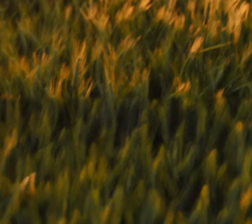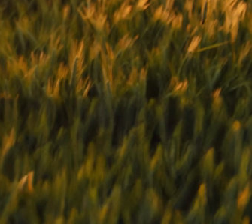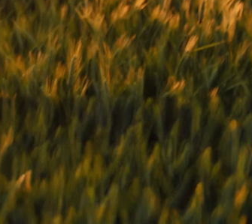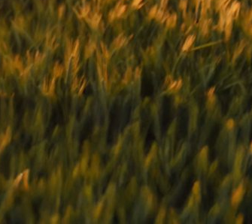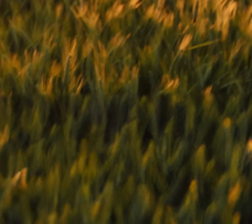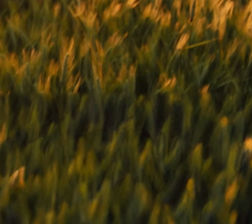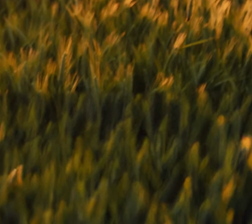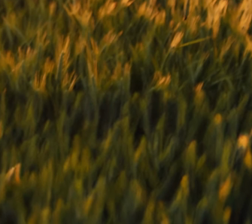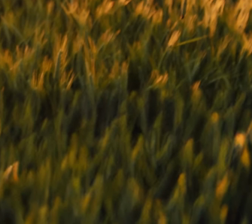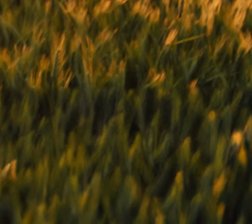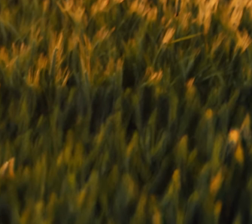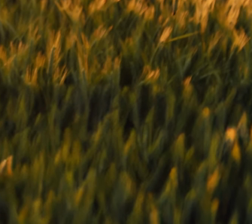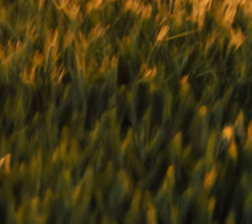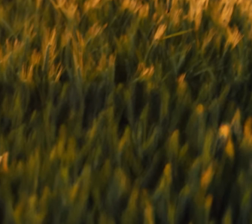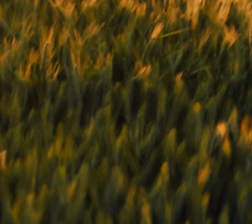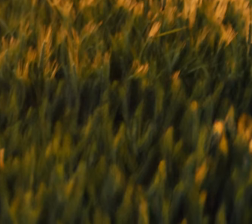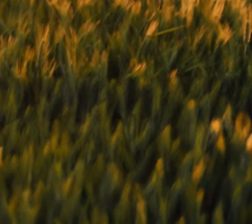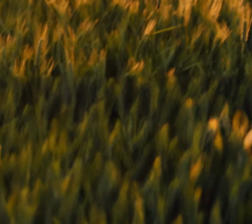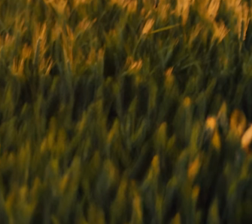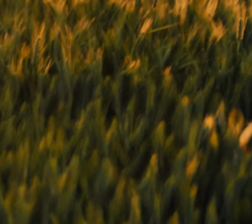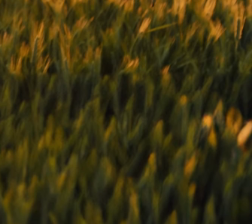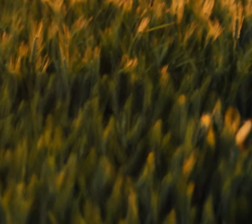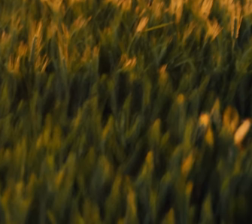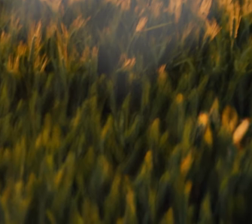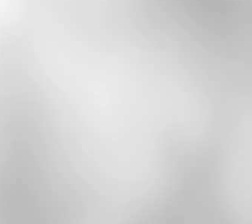Country